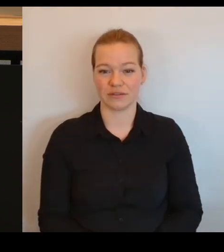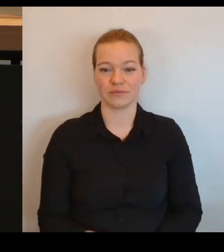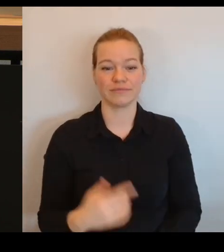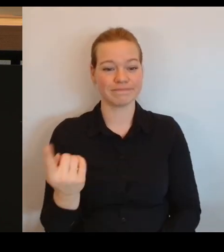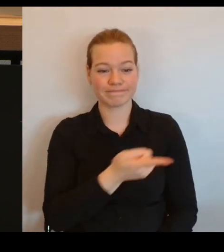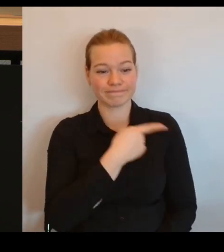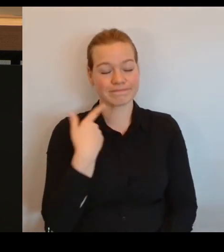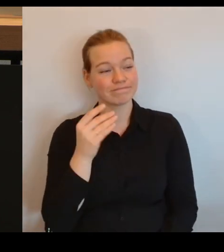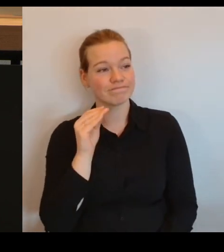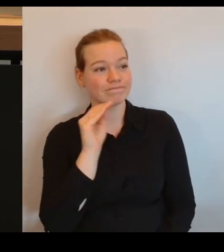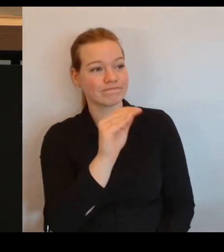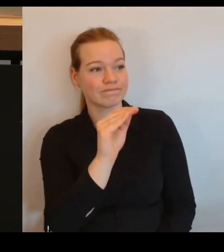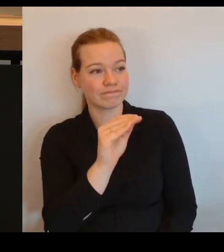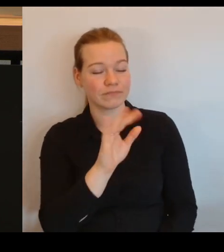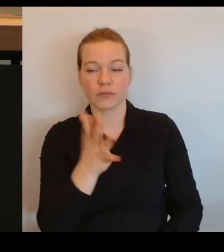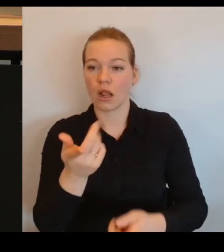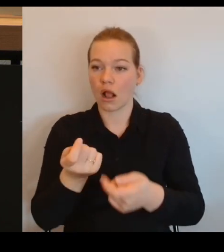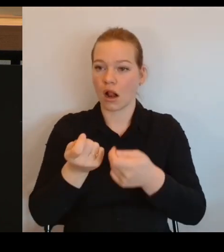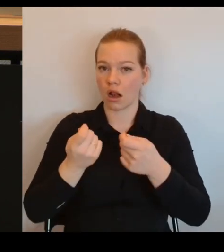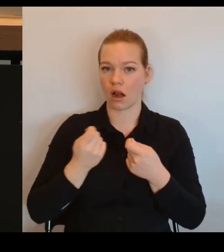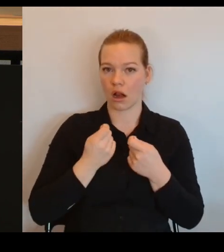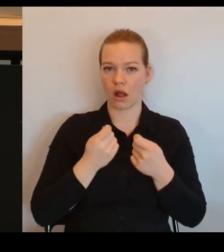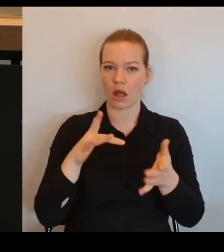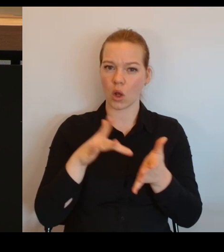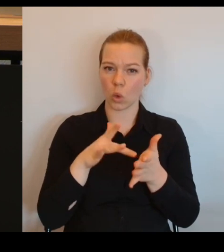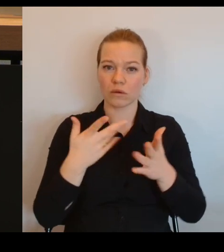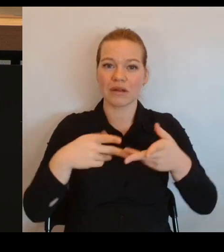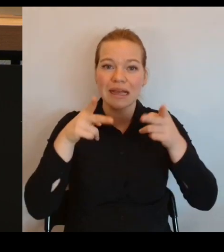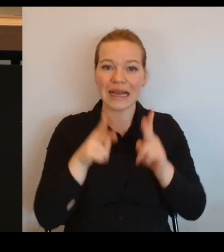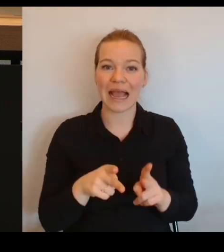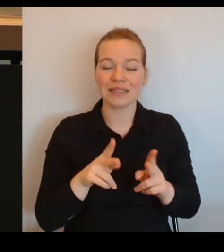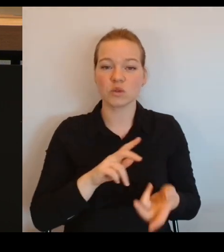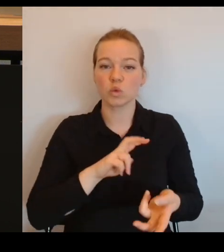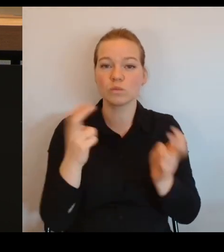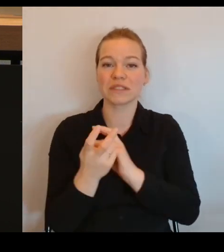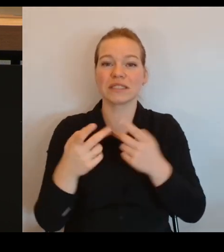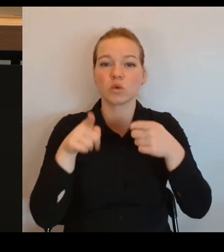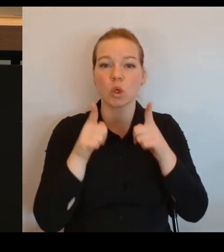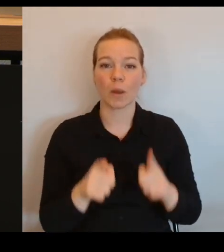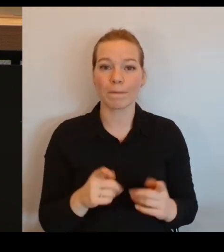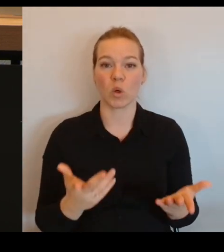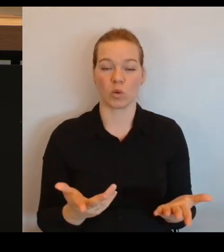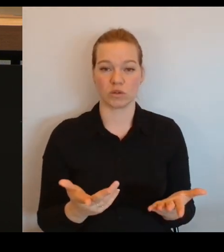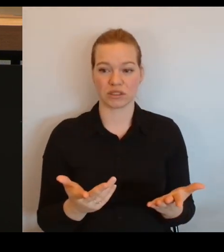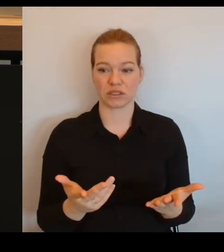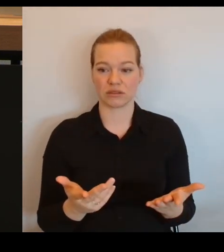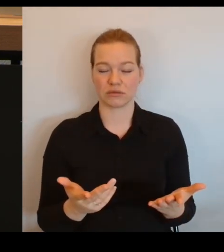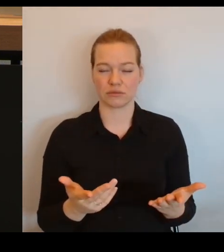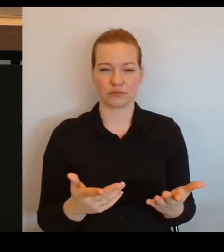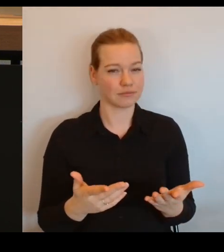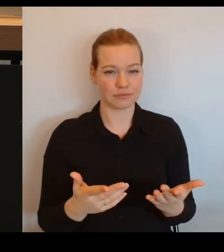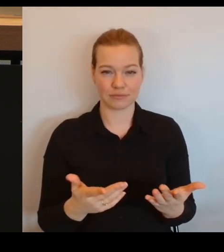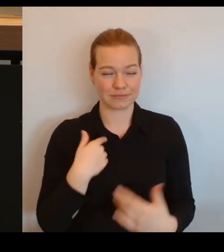Und es ist absolut gar keine Frage, dass die Streifen nur dann angeordnet werden und bestehen bleiben dürfen, wenn sie von